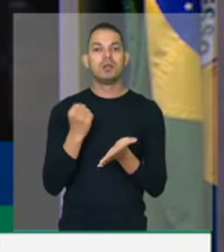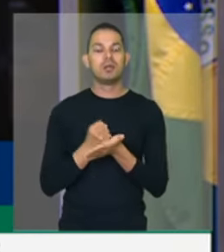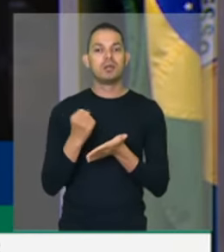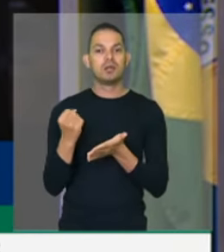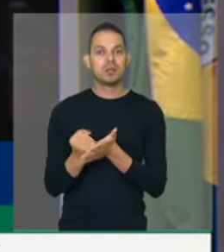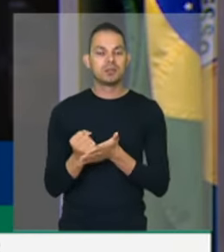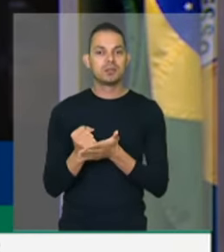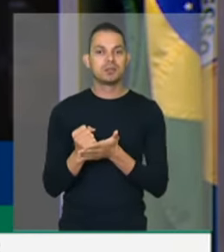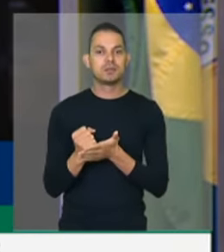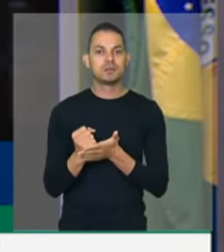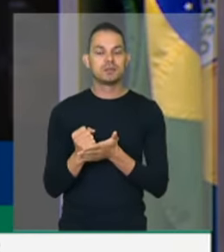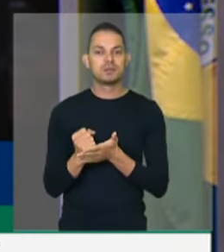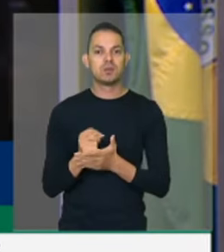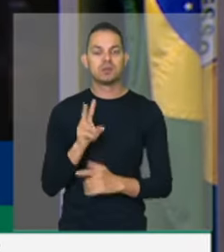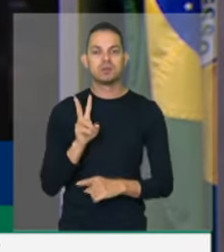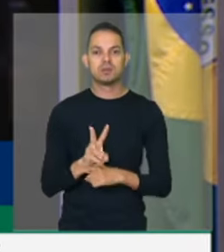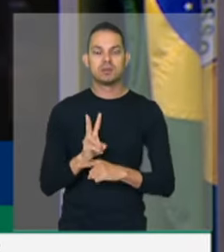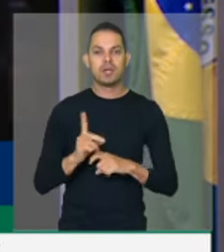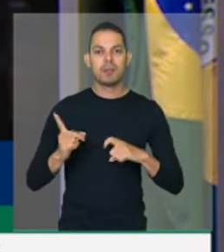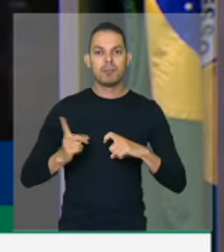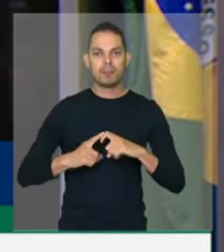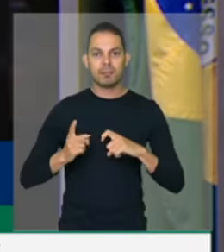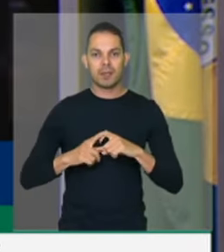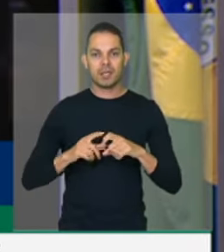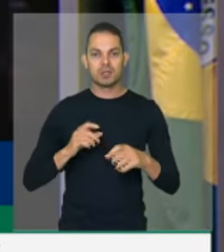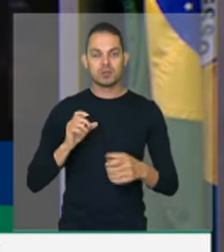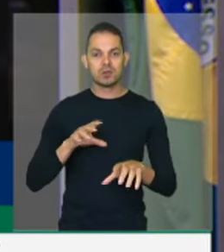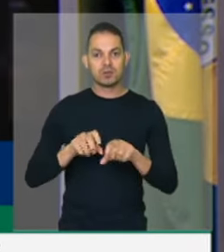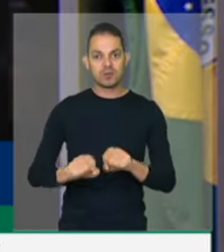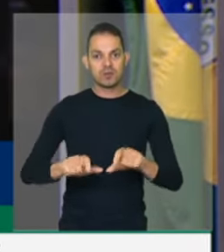INSTITUIÇÕES ESTRANGEIRAS COM HABILITAÇÃO PARA O EXERCÍCIO NA MEDICINA NO EXTERIOR. A EMENDA N° 14 DO